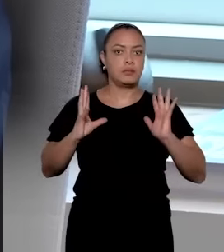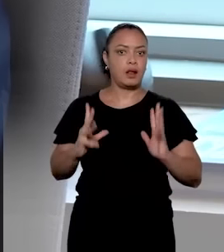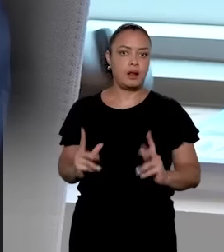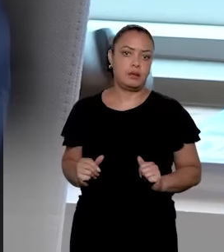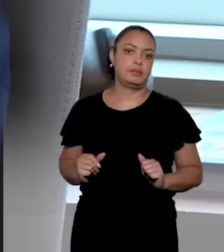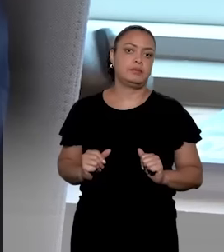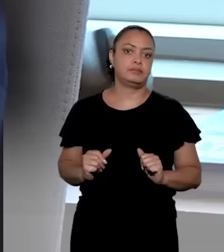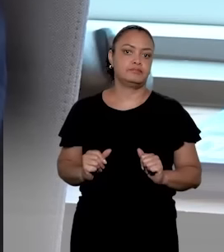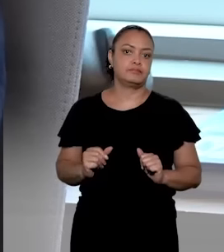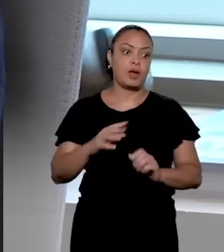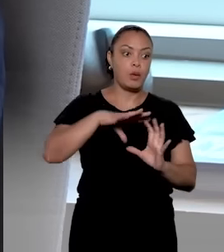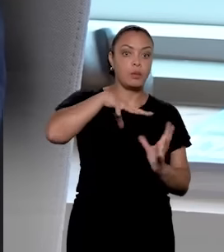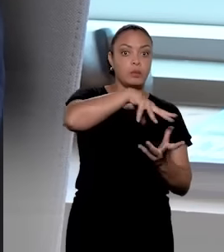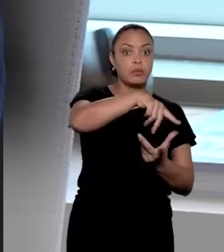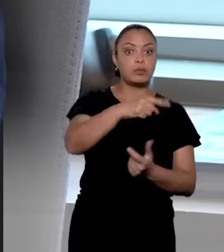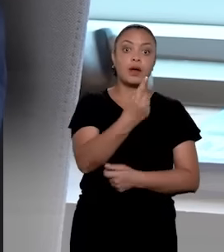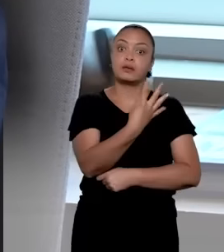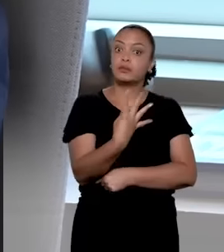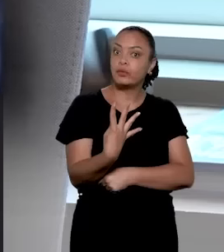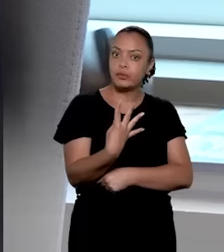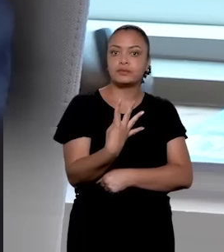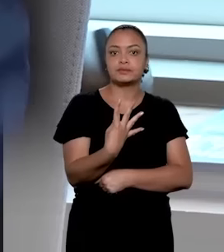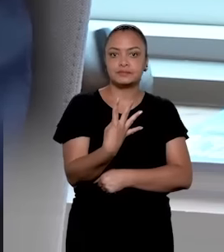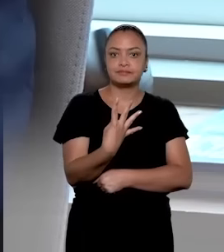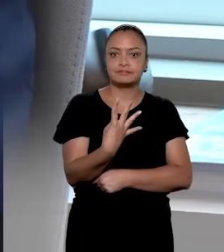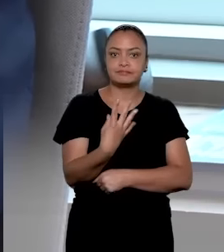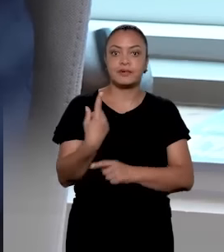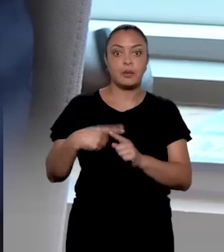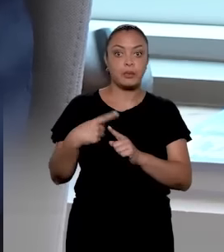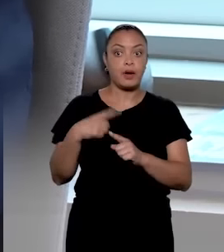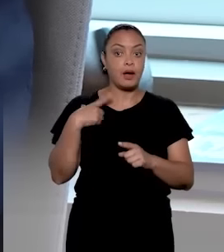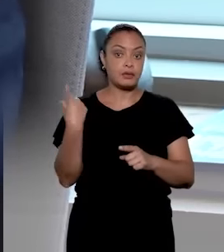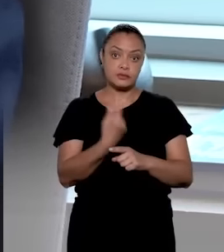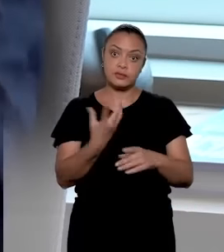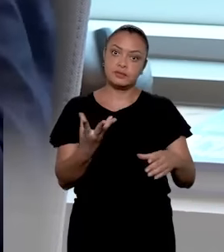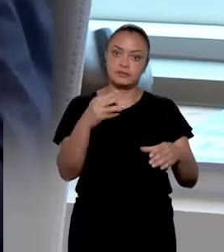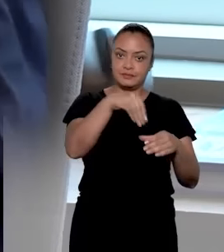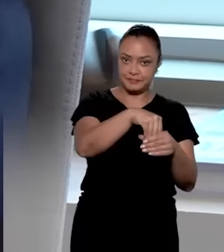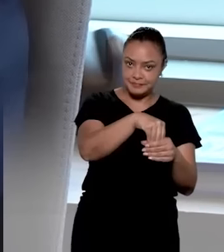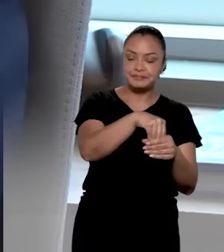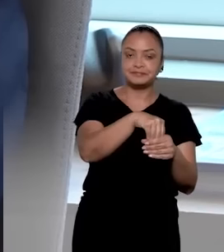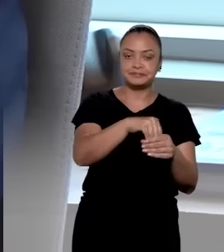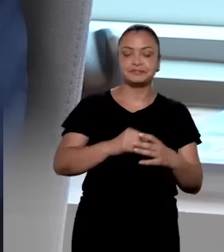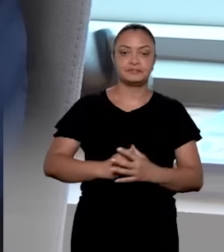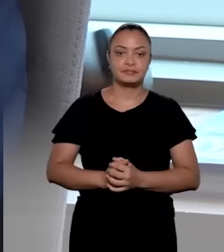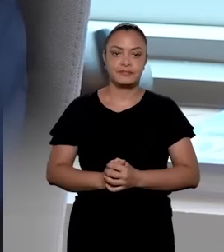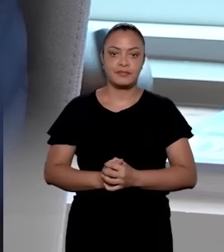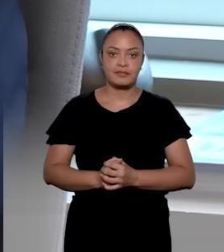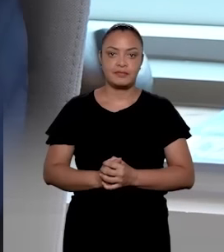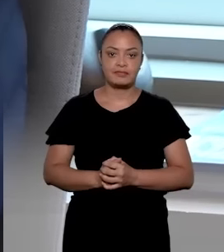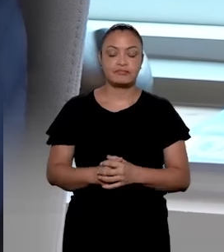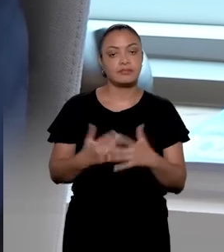a do mundo é 14% e é 14%, porque a nossa está no meio, se não seria menos de 12%. Então,